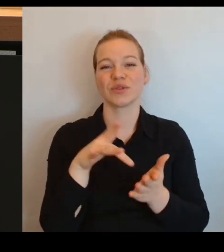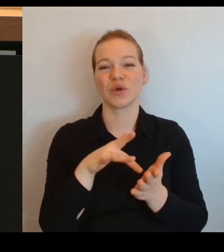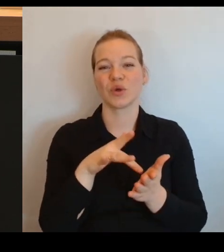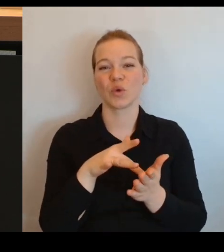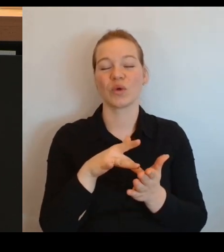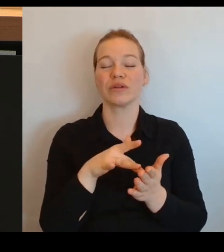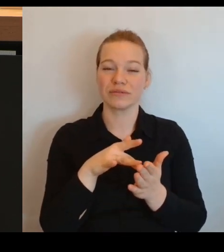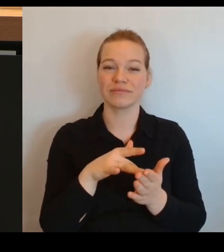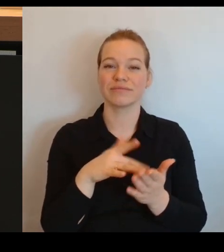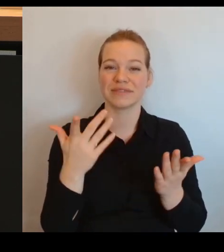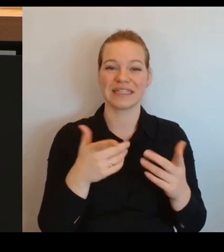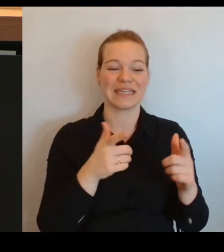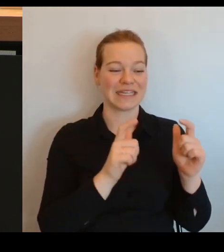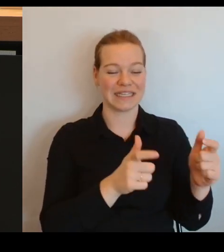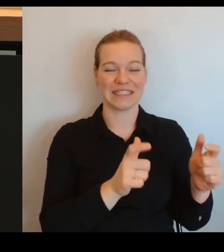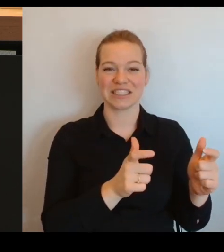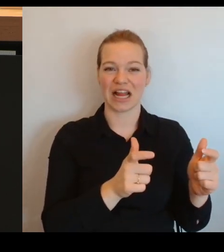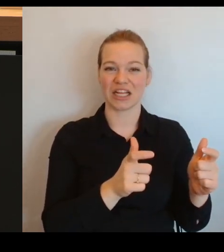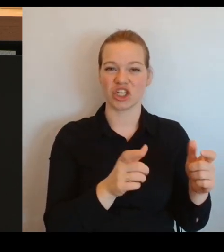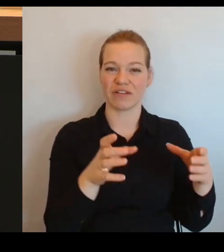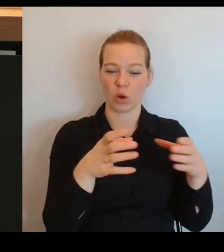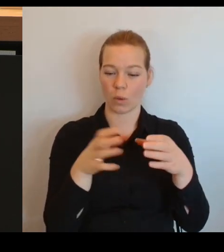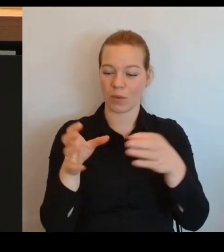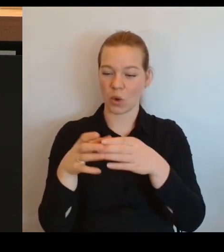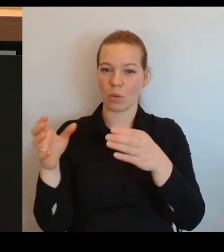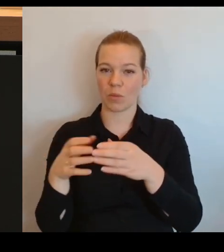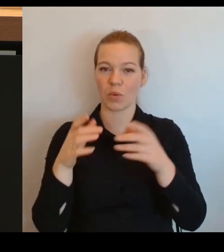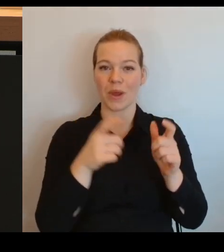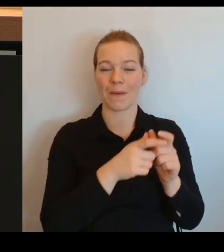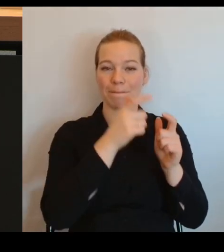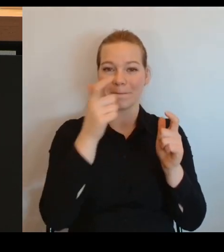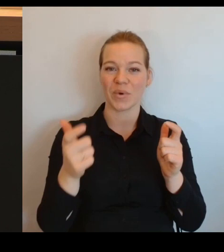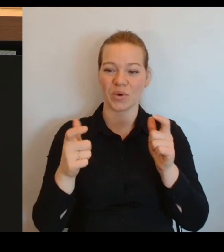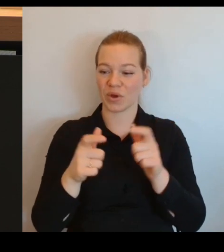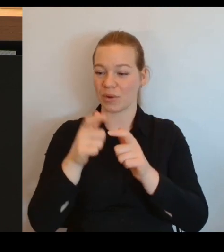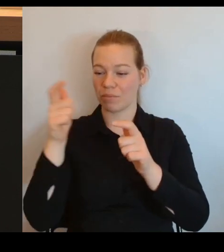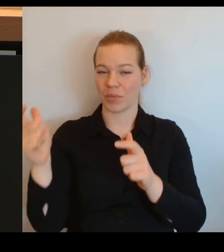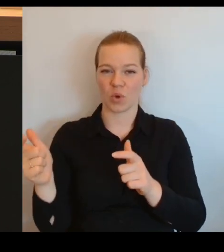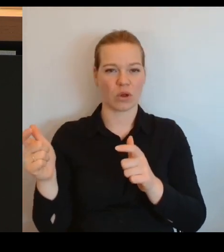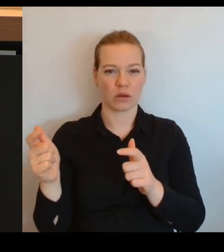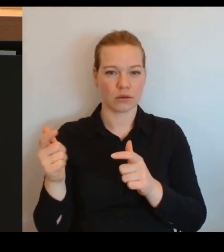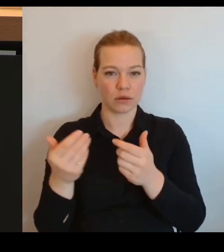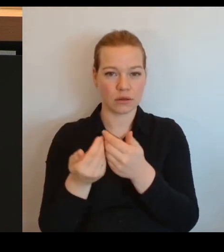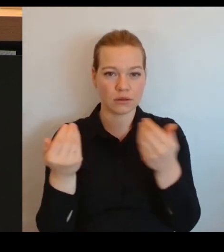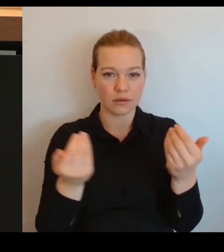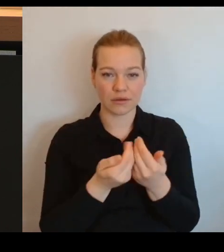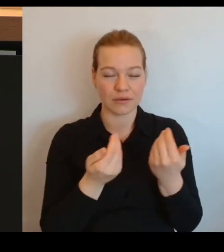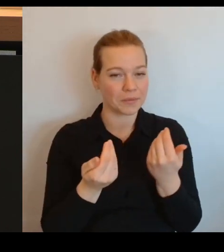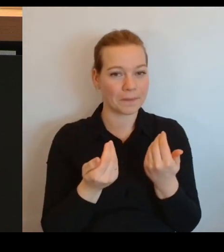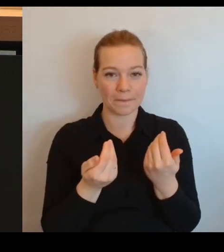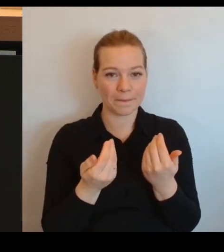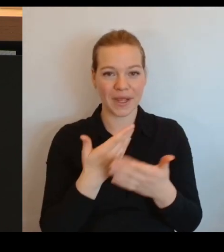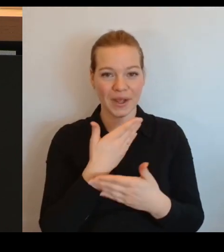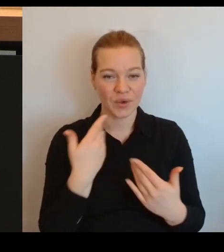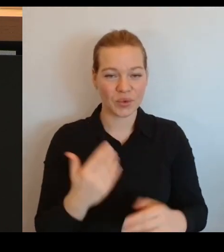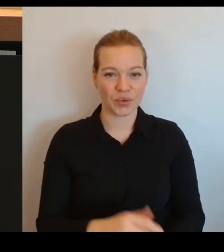sonst Gräben entstehen. Und das ist meiner Meinung nach tatsächlich ein neues Miteinander. Und genau deshalb unterstützen wir